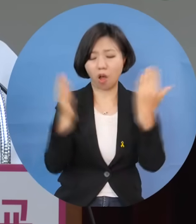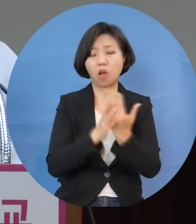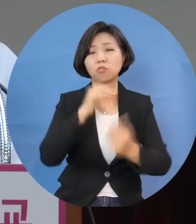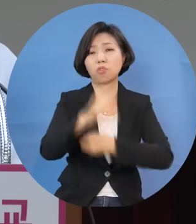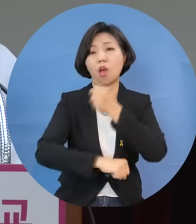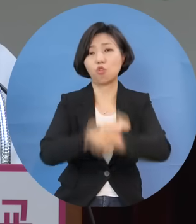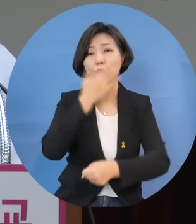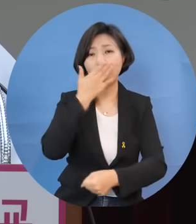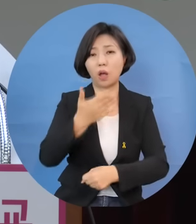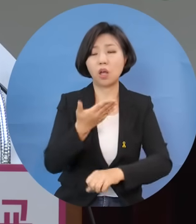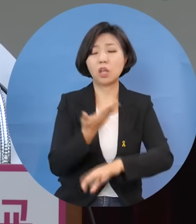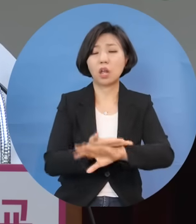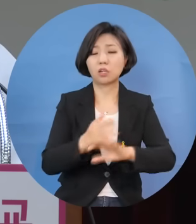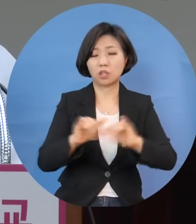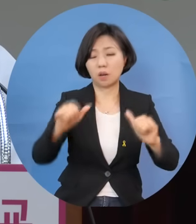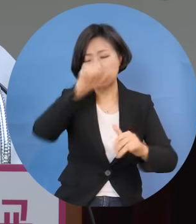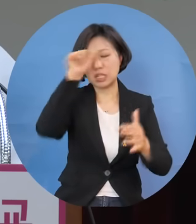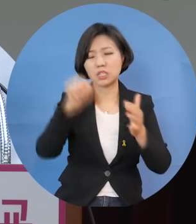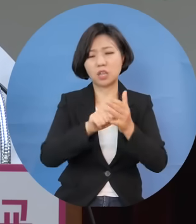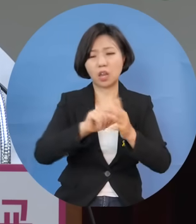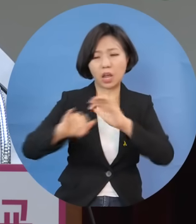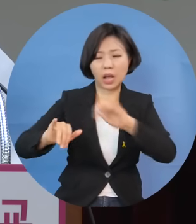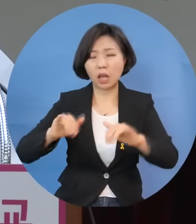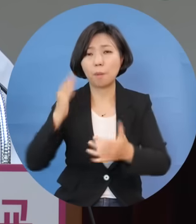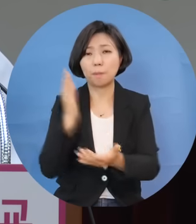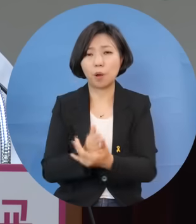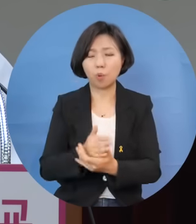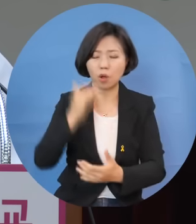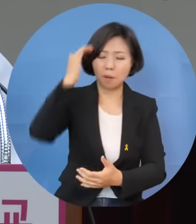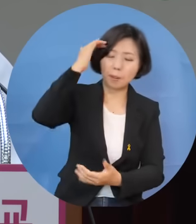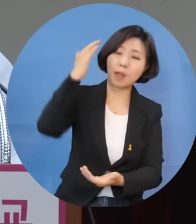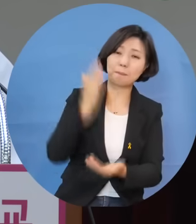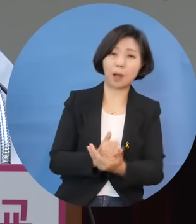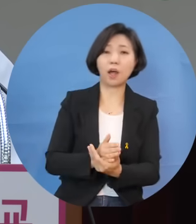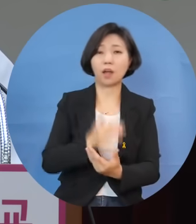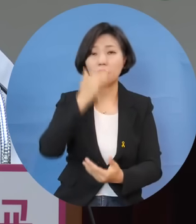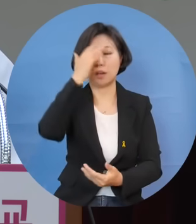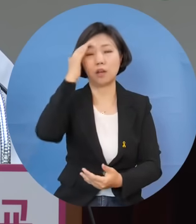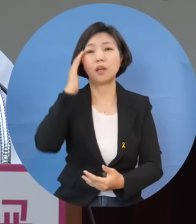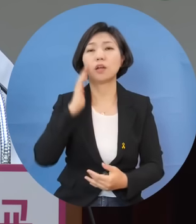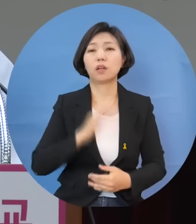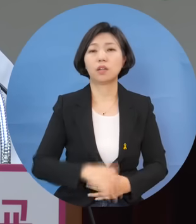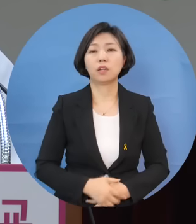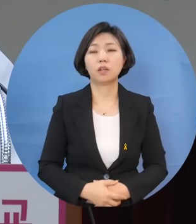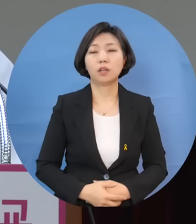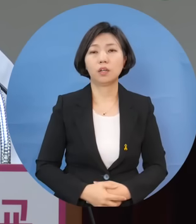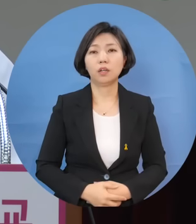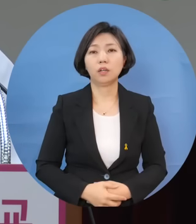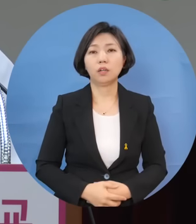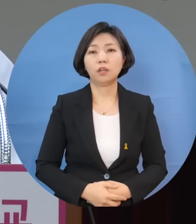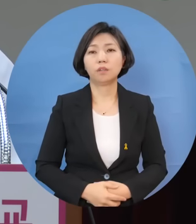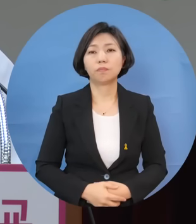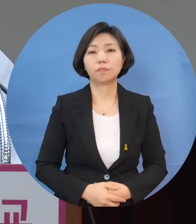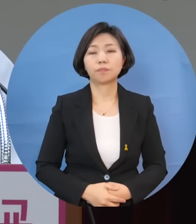남의 인생에 간섭하지 말고, 남의 간섭도 받지 마라.